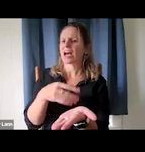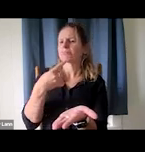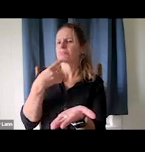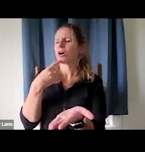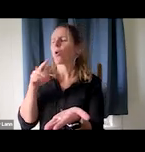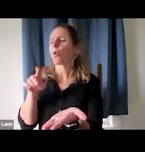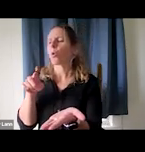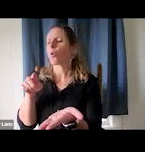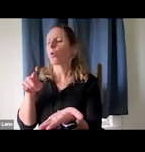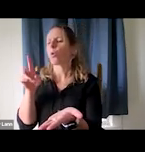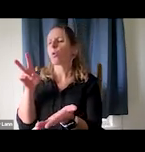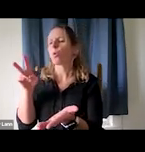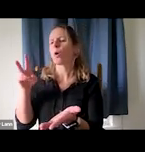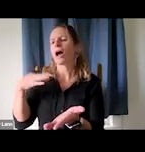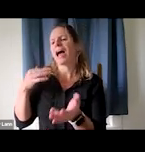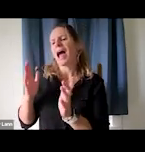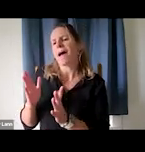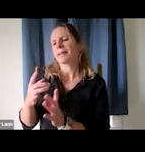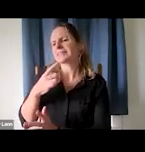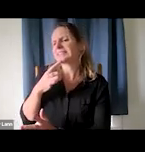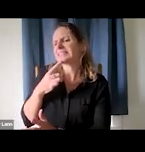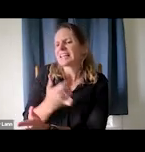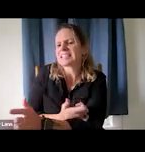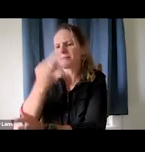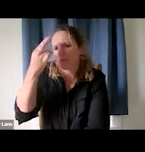por parte del cliente o del solicitante era el motivo de su visita